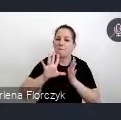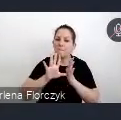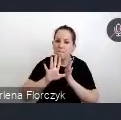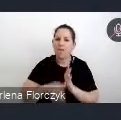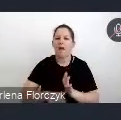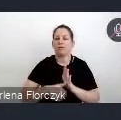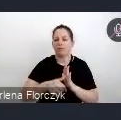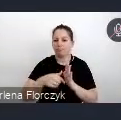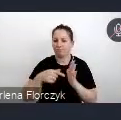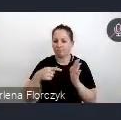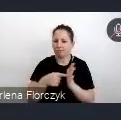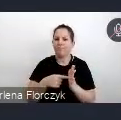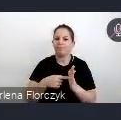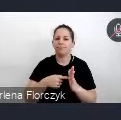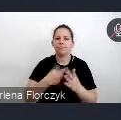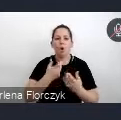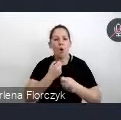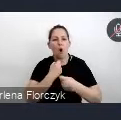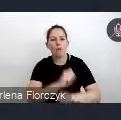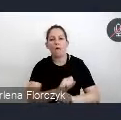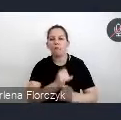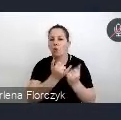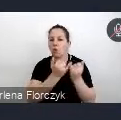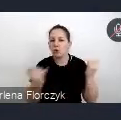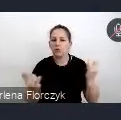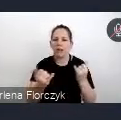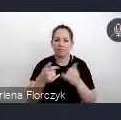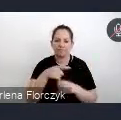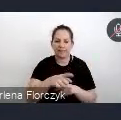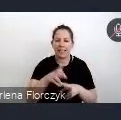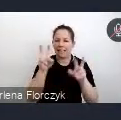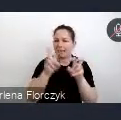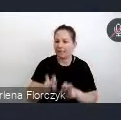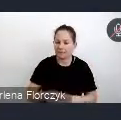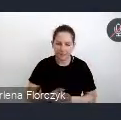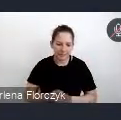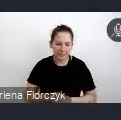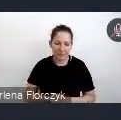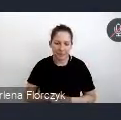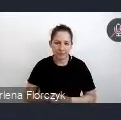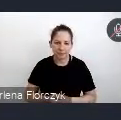które jest odporne na różnego rodzaju kryzysy. Oczywiście tych wyzwań jest dużo,